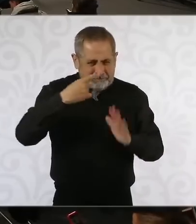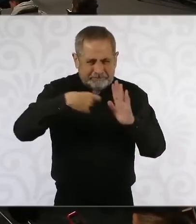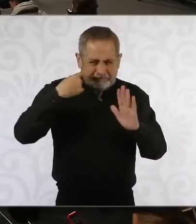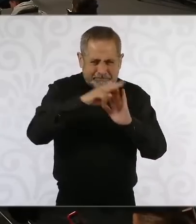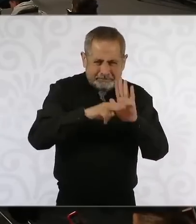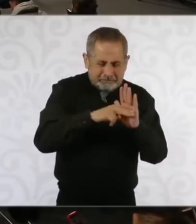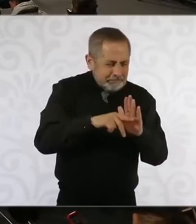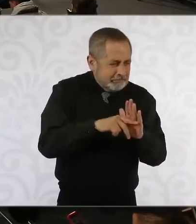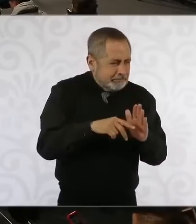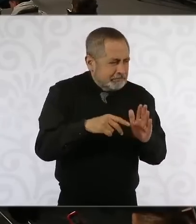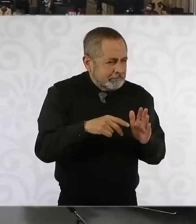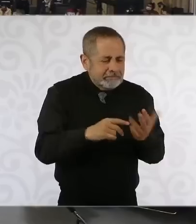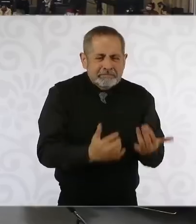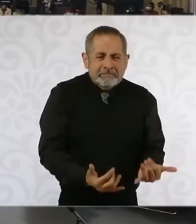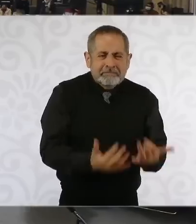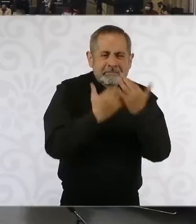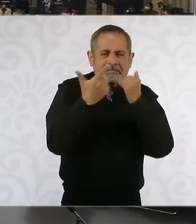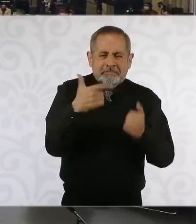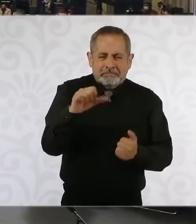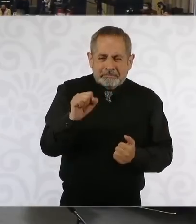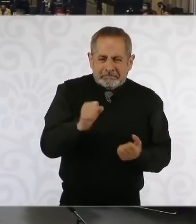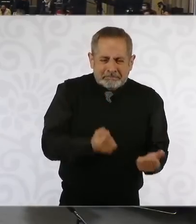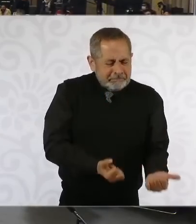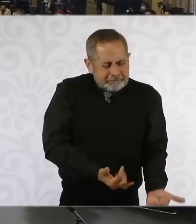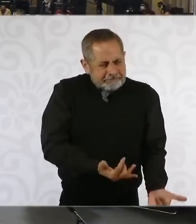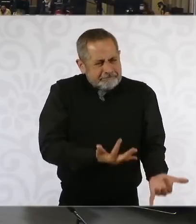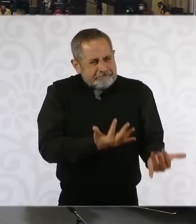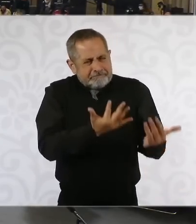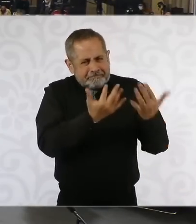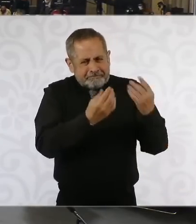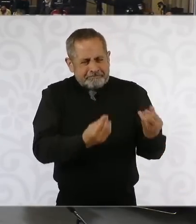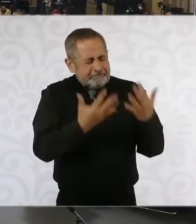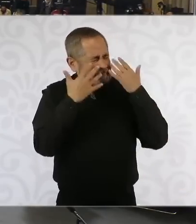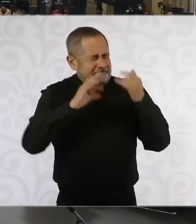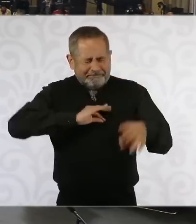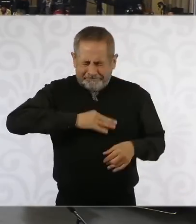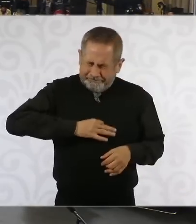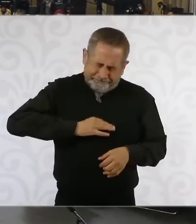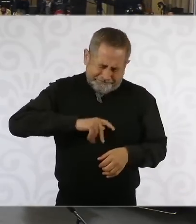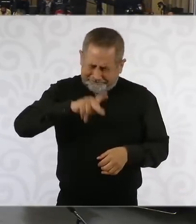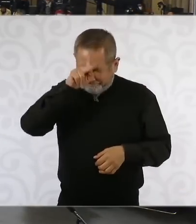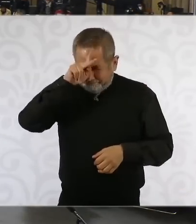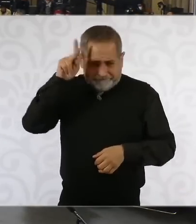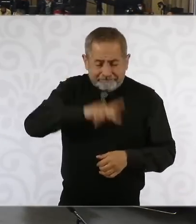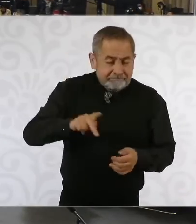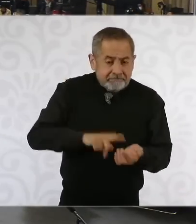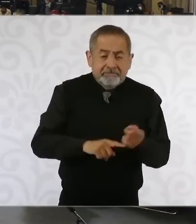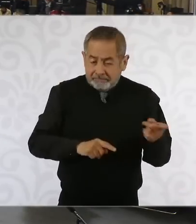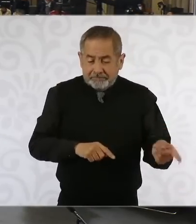con gas con una alta concentración de gases eh Muy tóxicos eh Hablamos incluso de la de la piel o sea